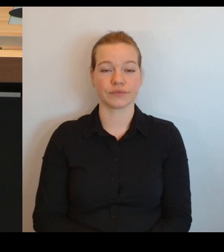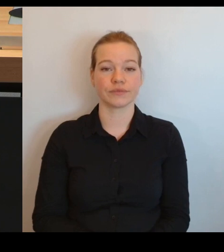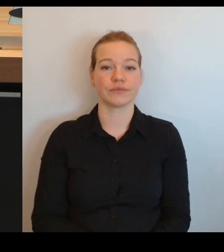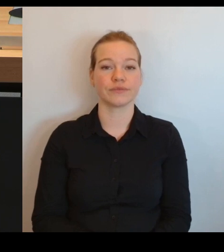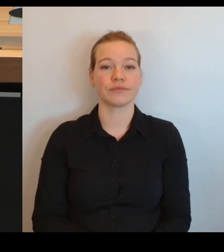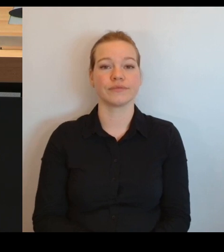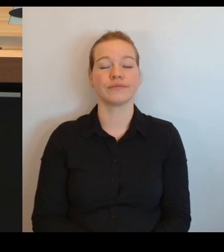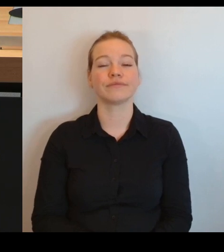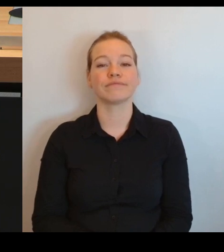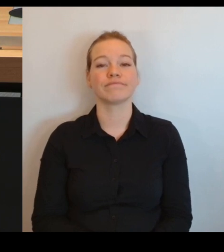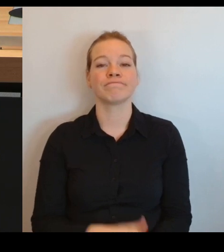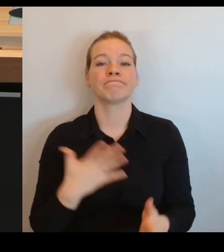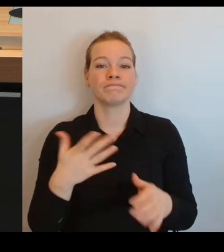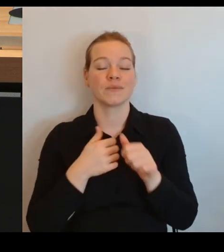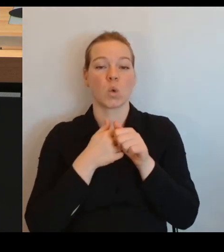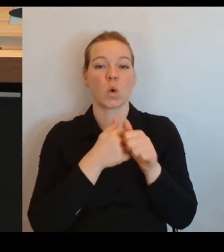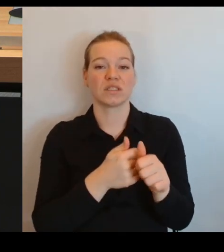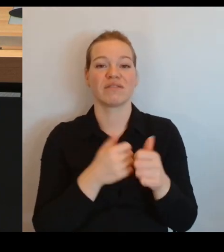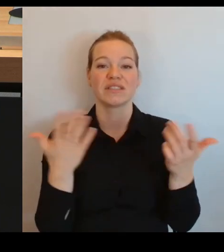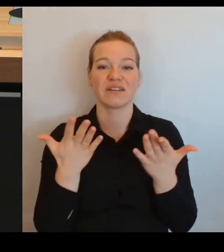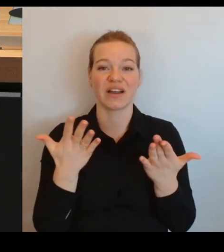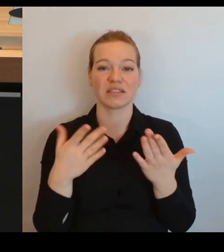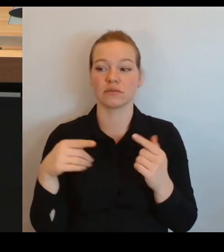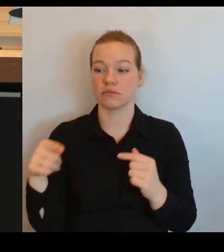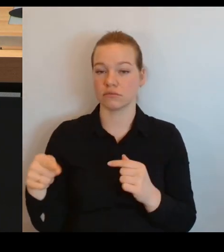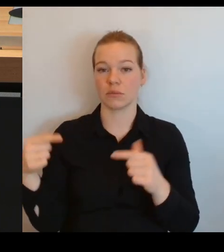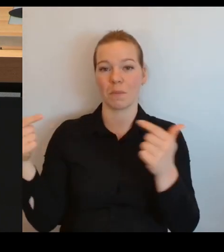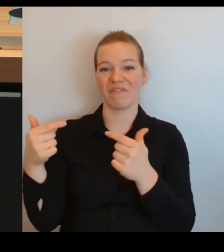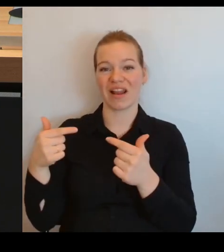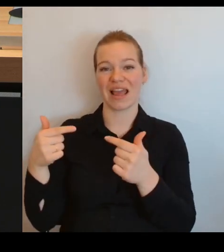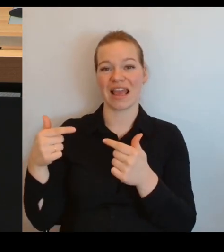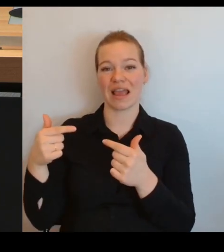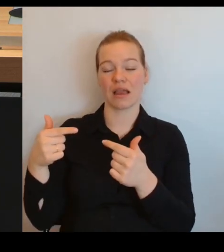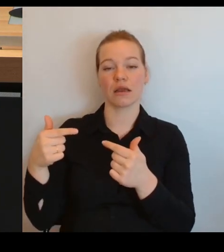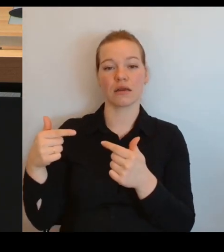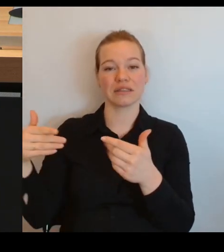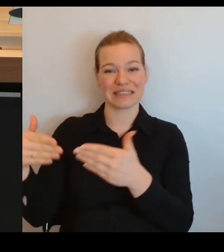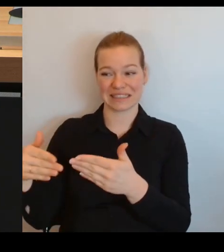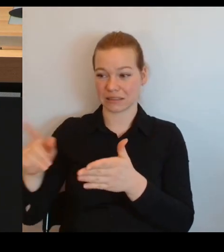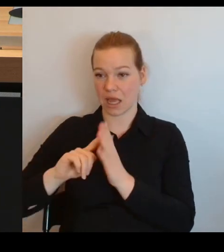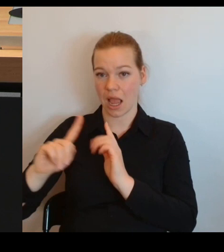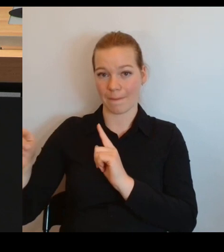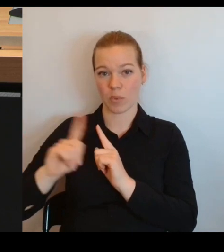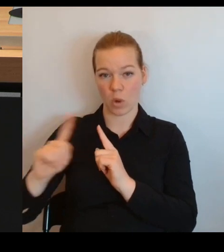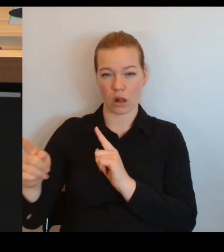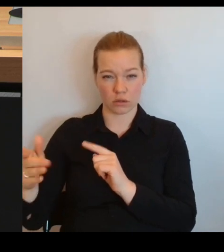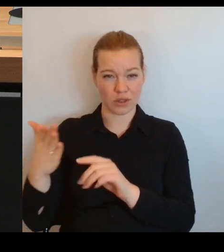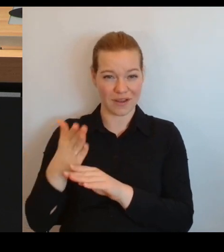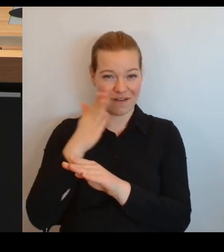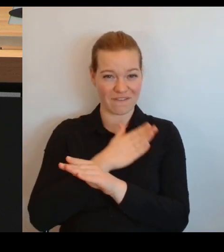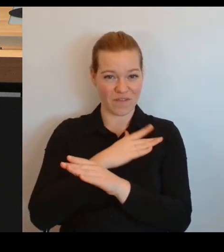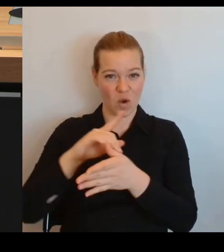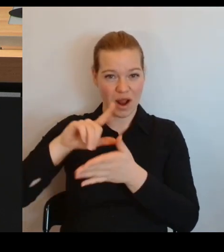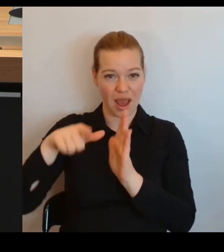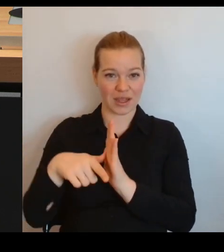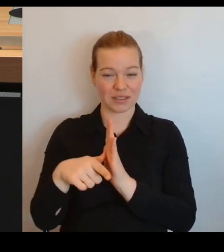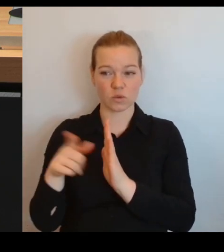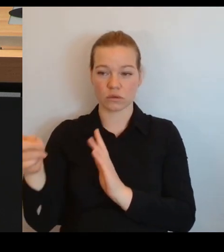geht, obwohl droht, dass die Pflegeleistung nicht vergütet wird oder aber, ob sie Kundinnen und Kunden erst dann versorgen, wenn